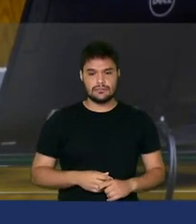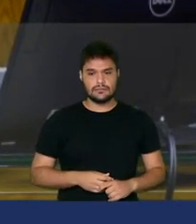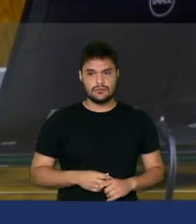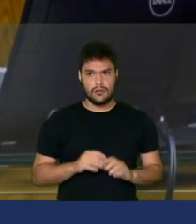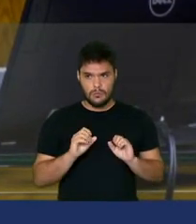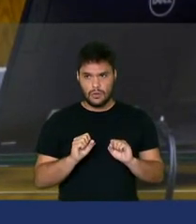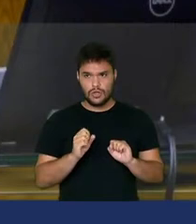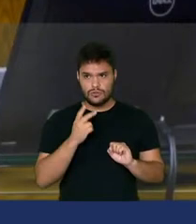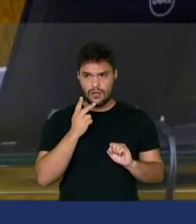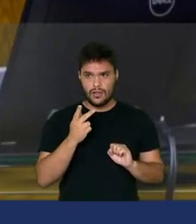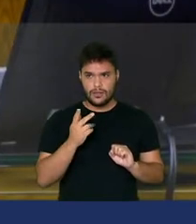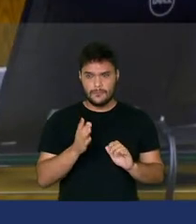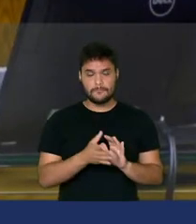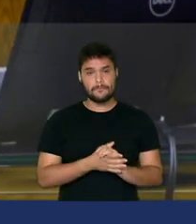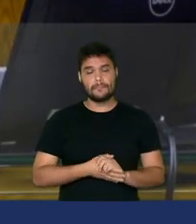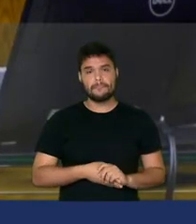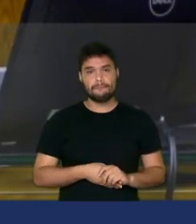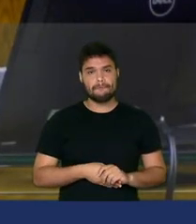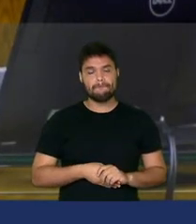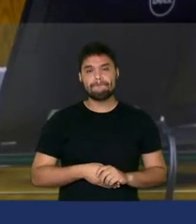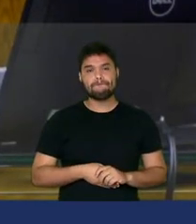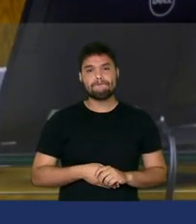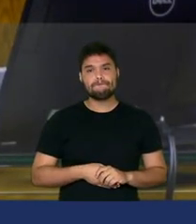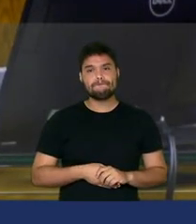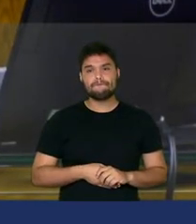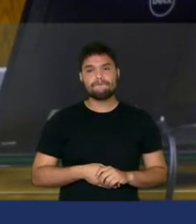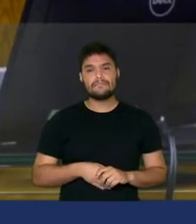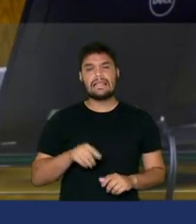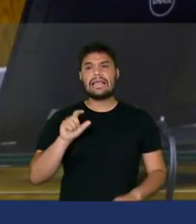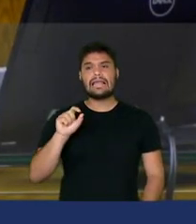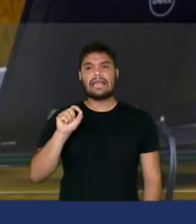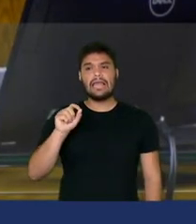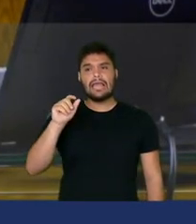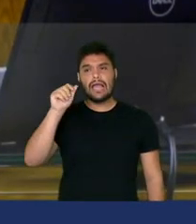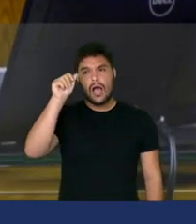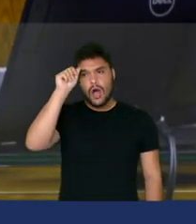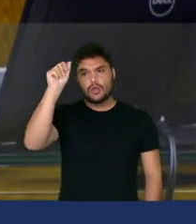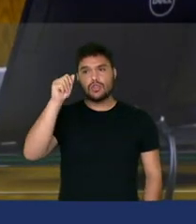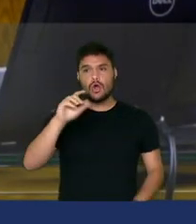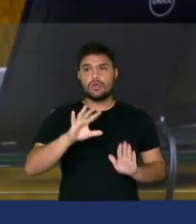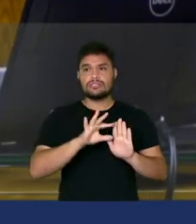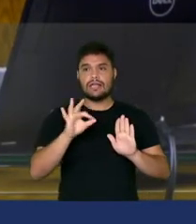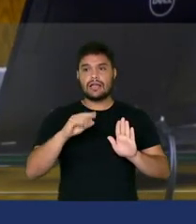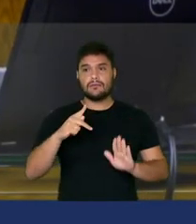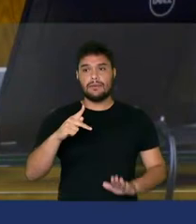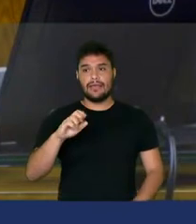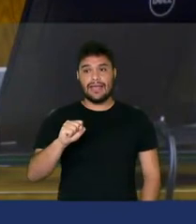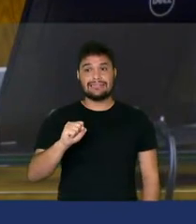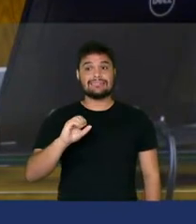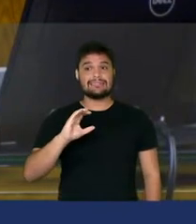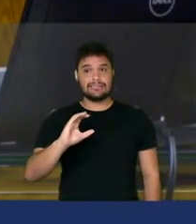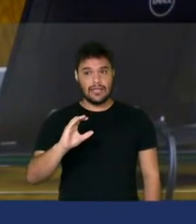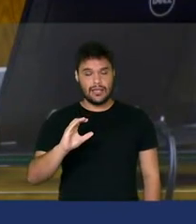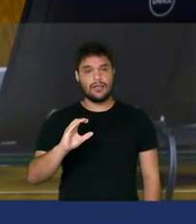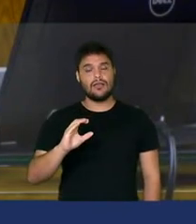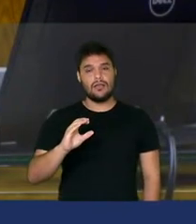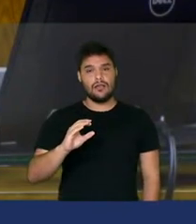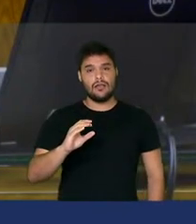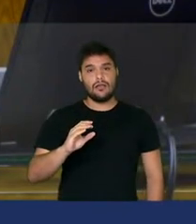NESSA LEI 73 MUITO IMPORTANTE. PODE FAZER? [PRESIDENTE]: POIS NÃO. [DEPUTADO]: QUEM FOI O AUTOR DO DESTAQUE FOI O PSC EU ESTOU FAZENDO UM CONTATO, FOI